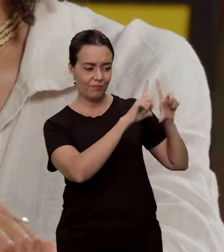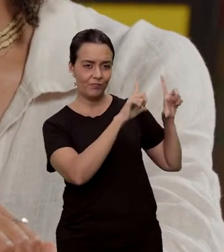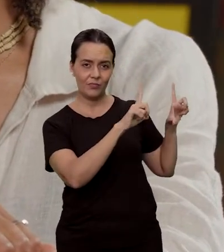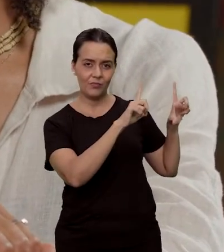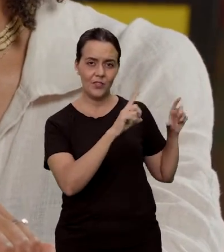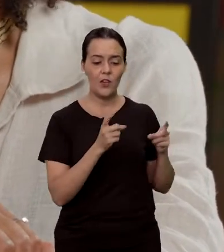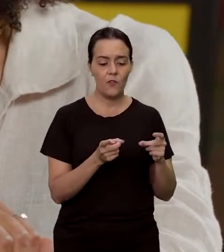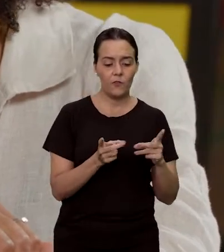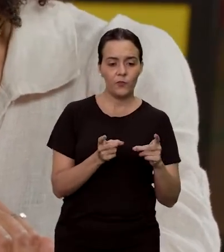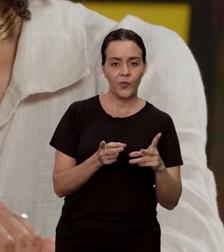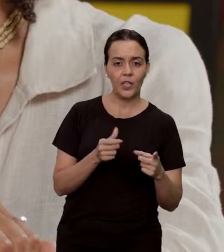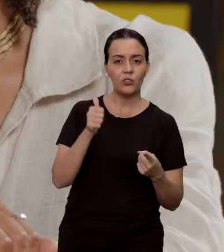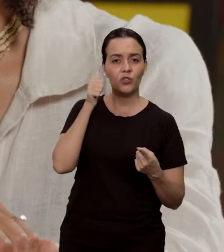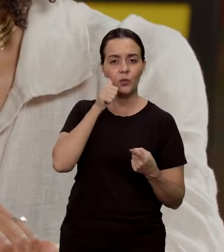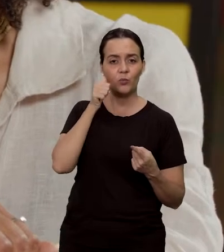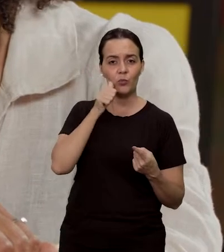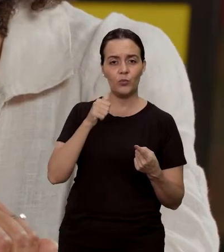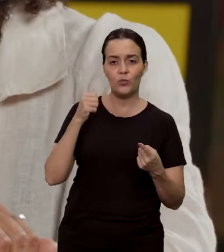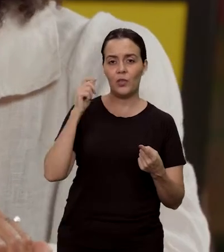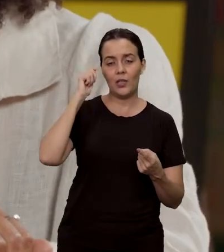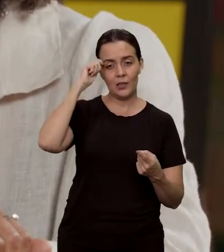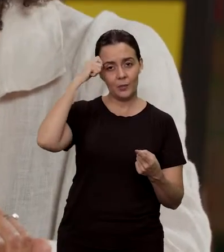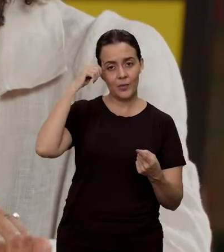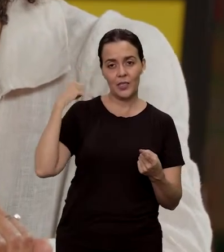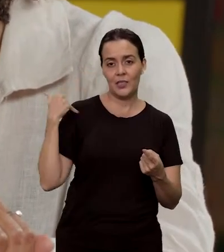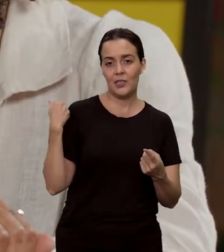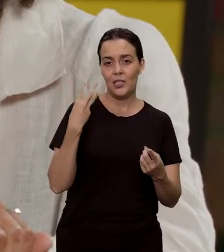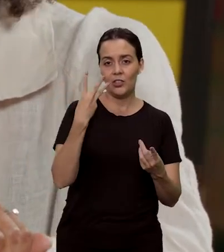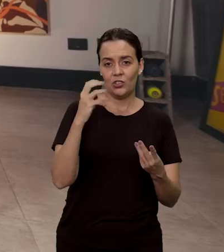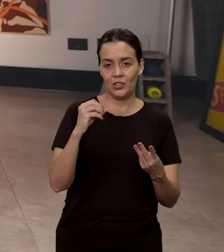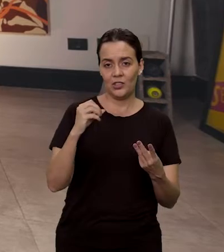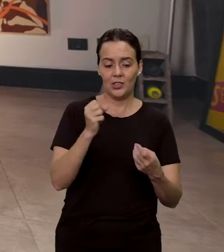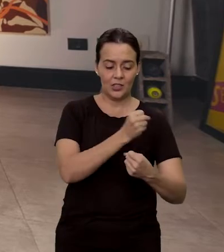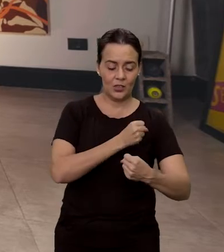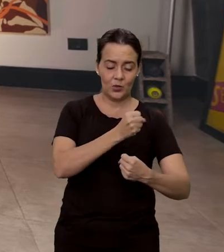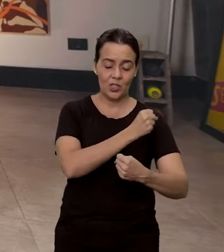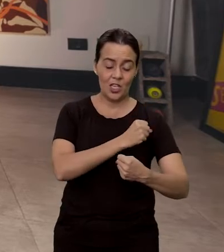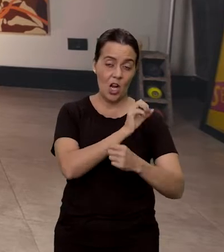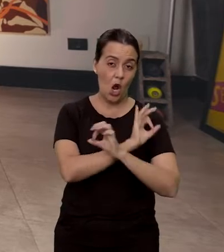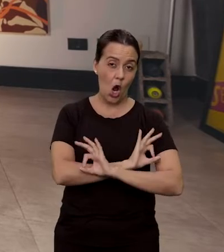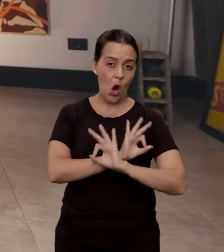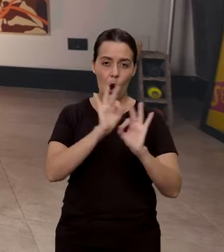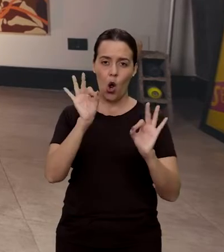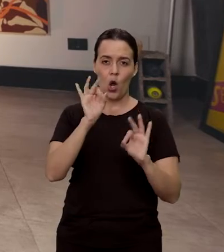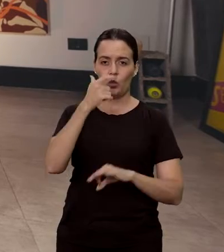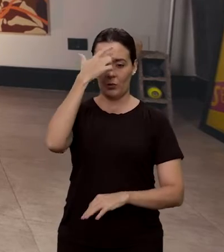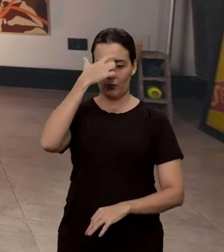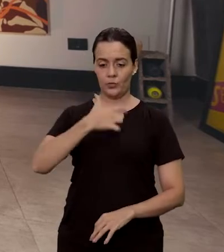Vende-se uma mulher negra, 30 anos, ótima cozinheira e de boa aparência.